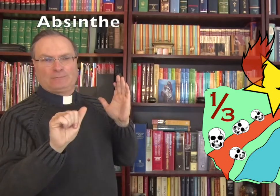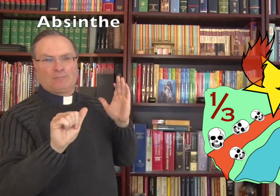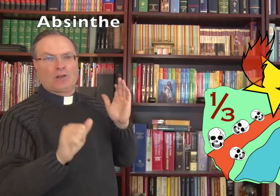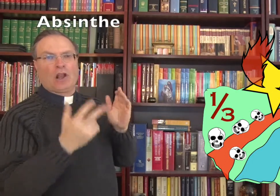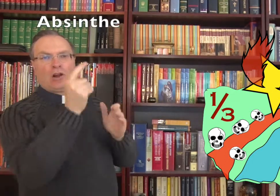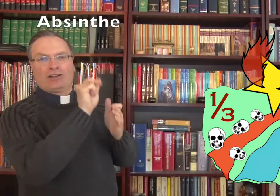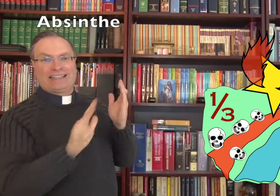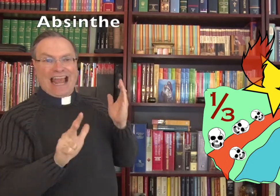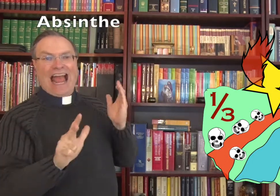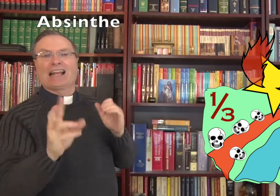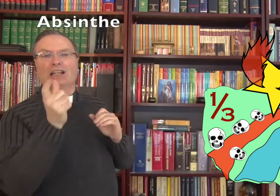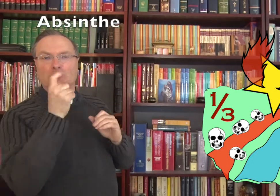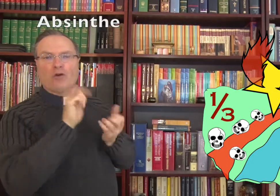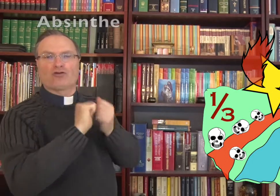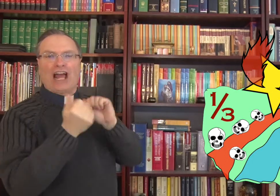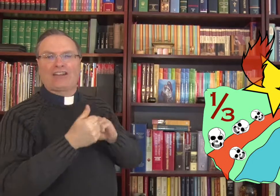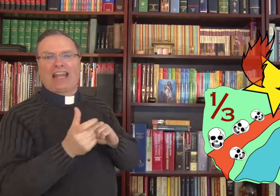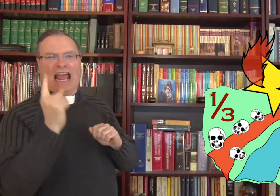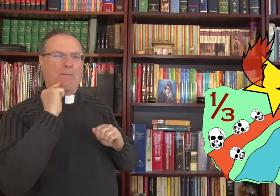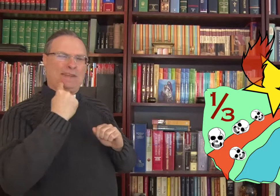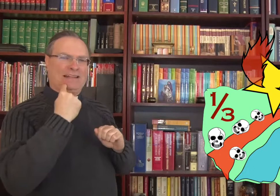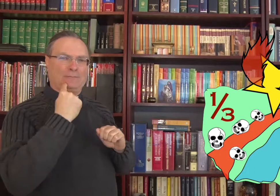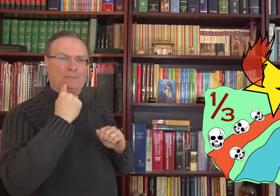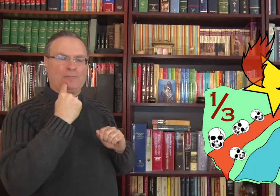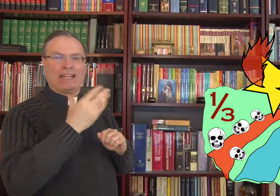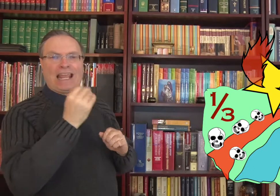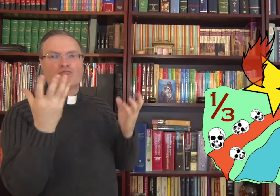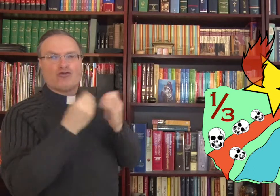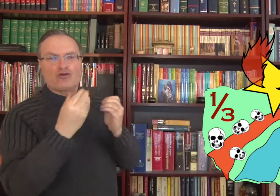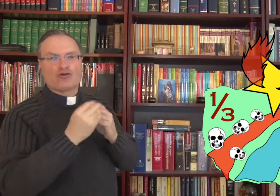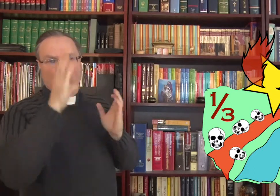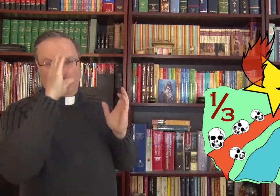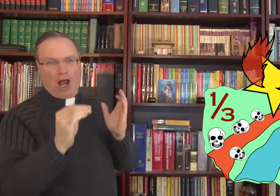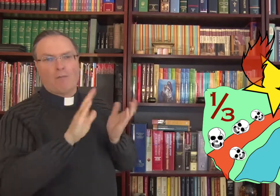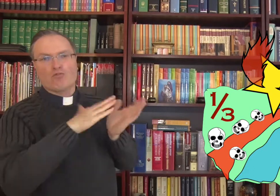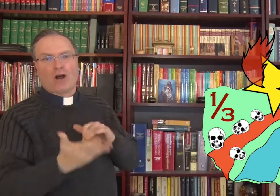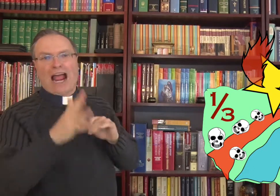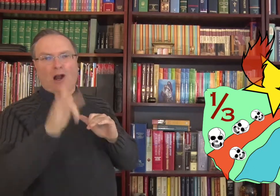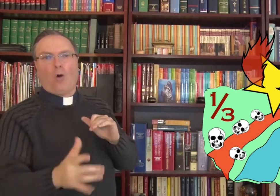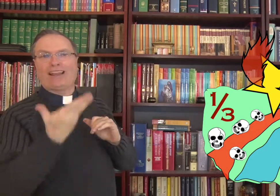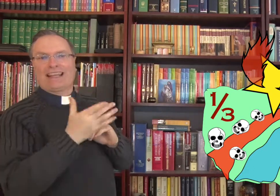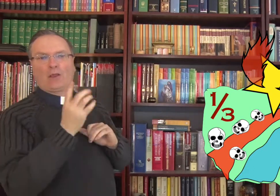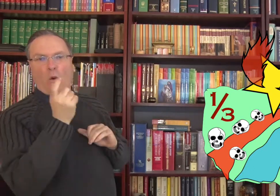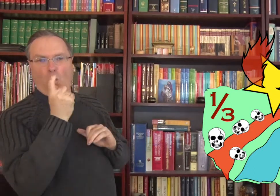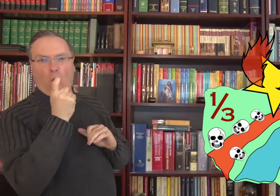Le tiers des eaux fut changé en absinthe et beaucoup d'hommes moururent à cause de ces eaux,